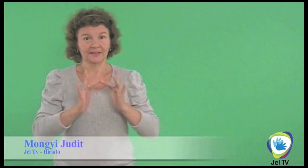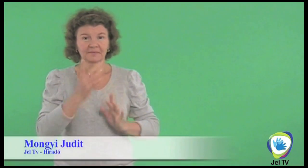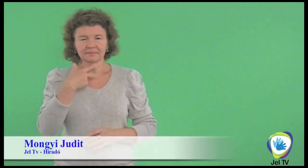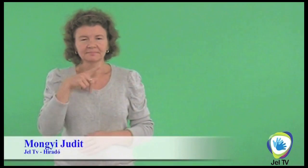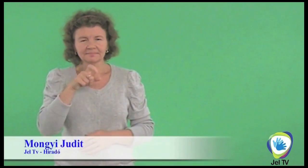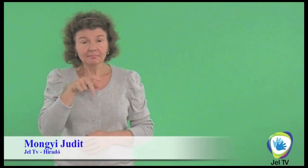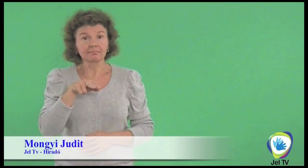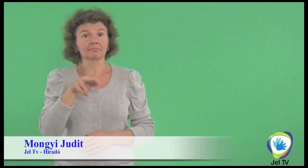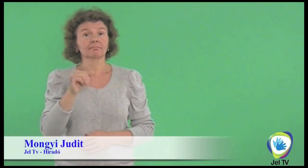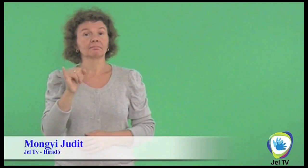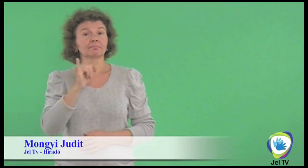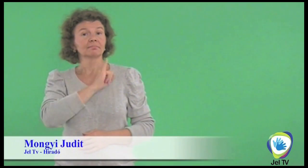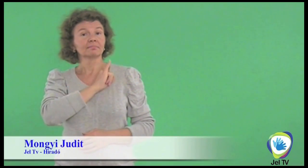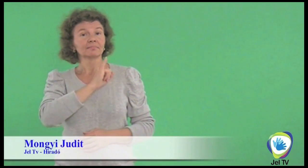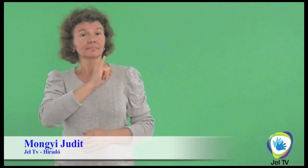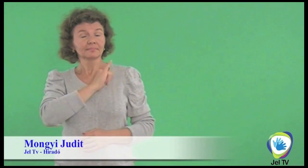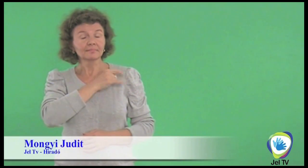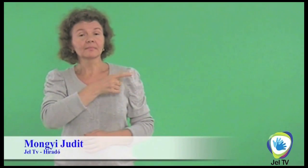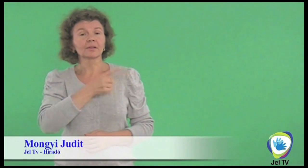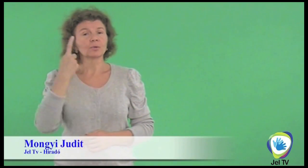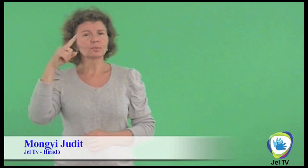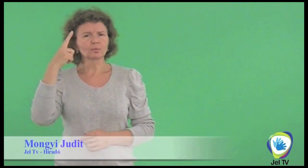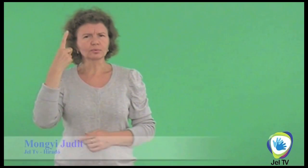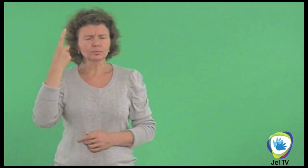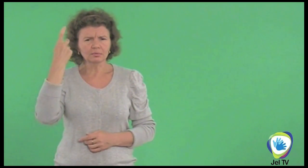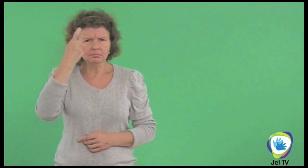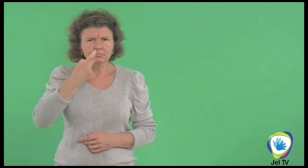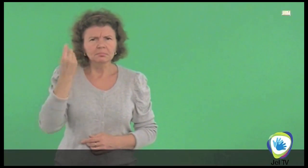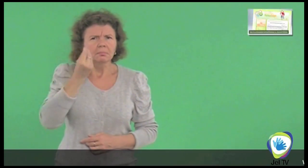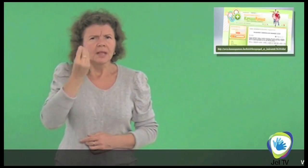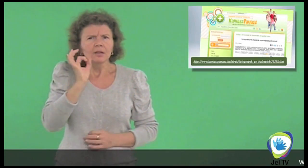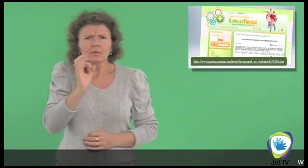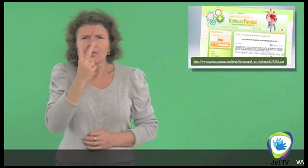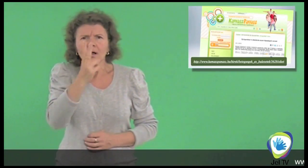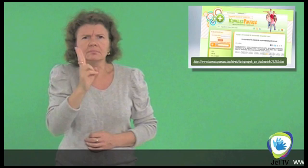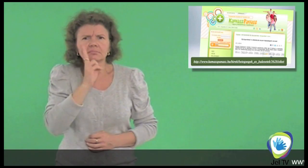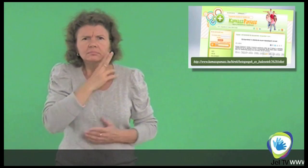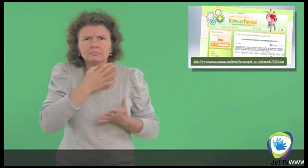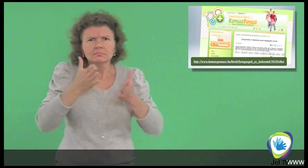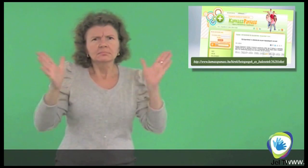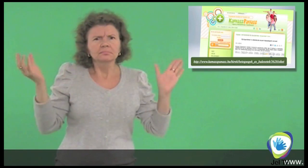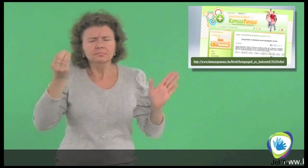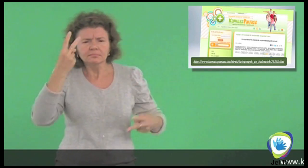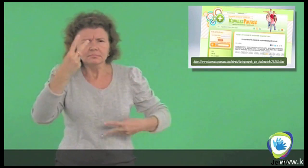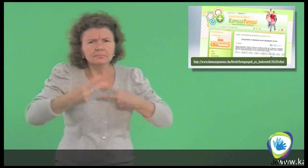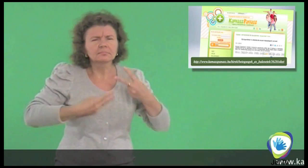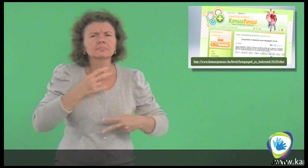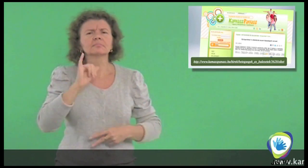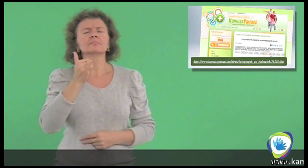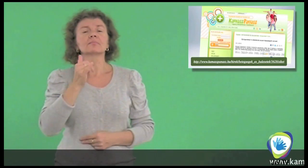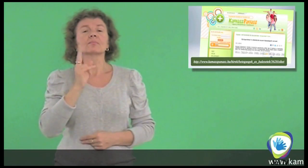Egy Internetes hírportálon érdekes hírre bukkantunk. A tudósok vizsgálták, miért látnak jól a siketek.